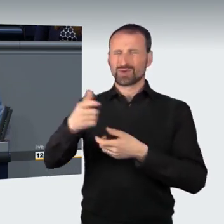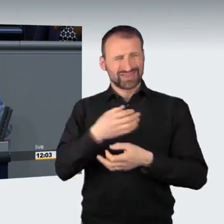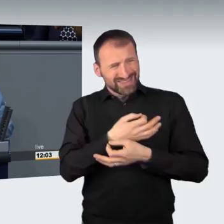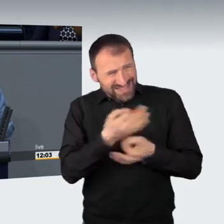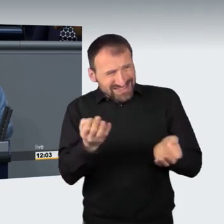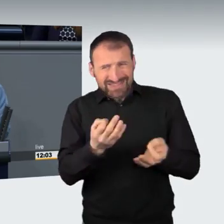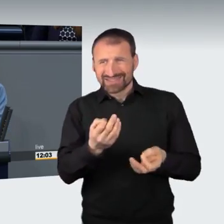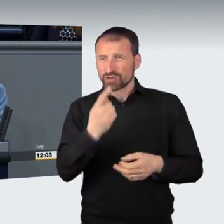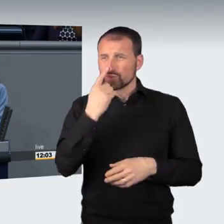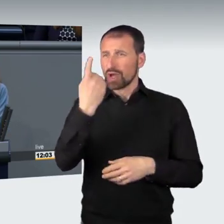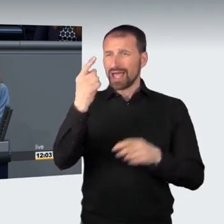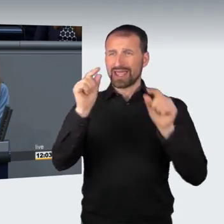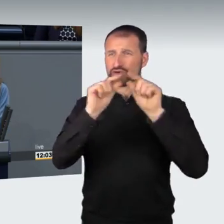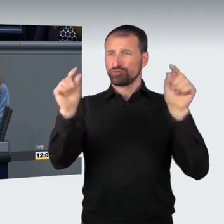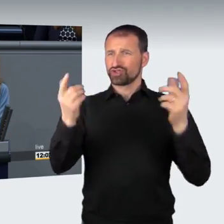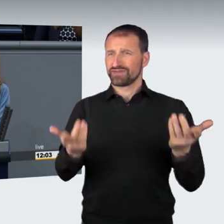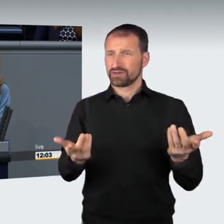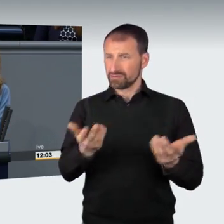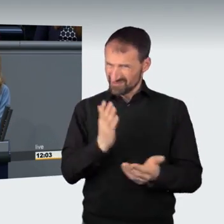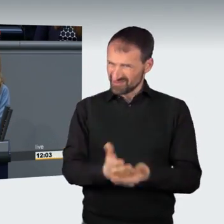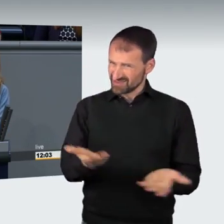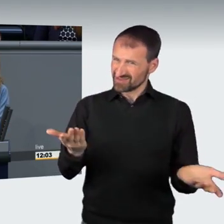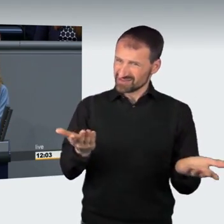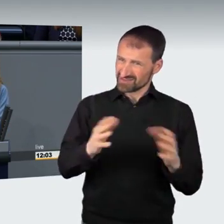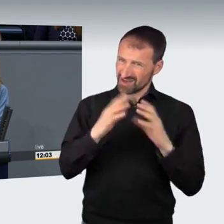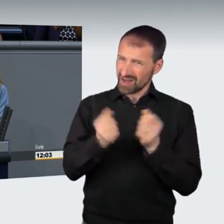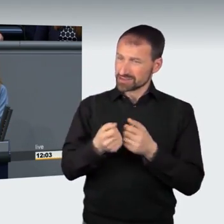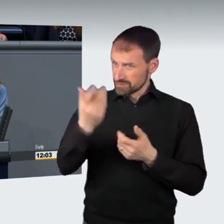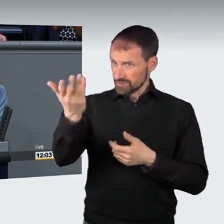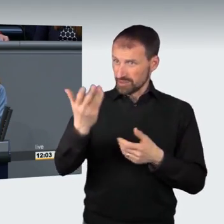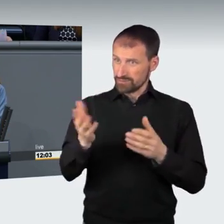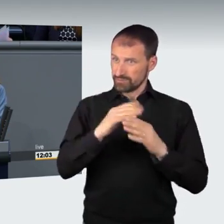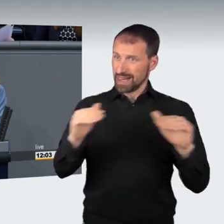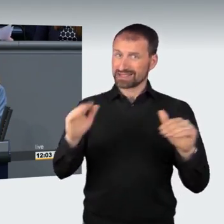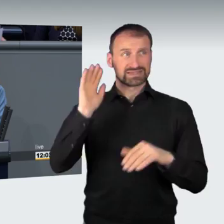(Applaus) Ich weiß natürlich, dass es an der CDU liegt. Sie wollen ja gar nicht,